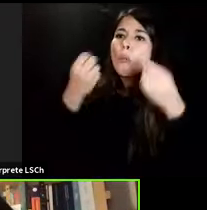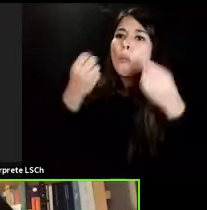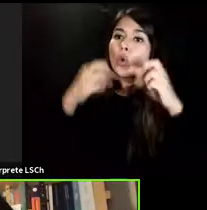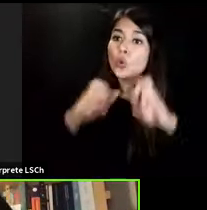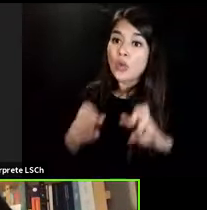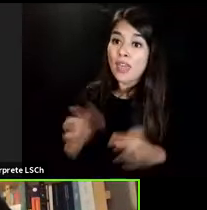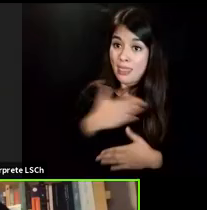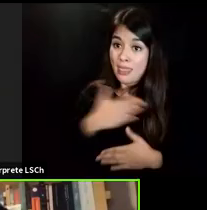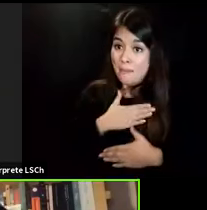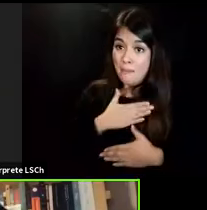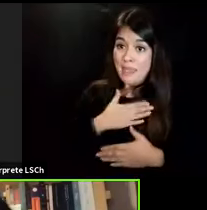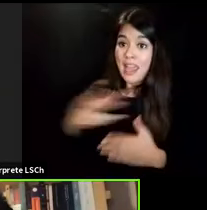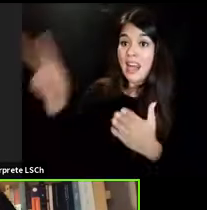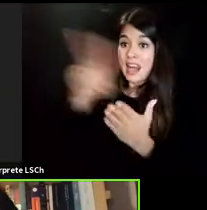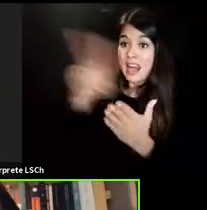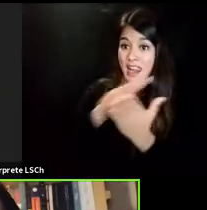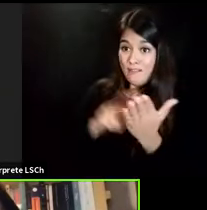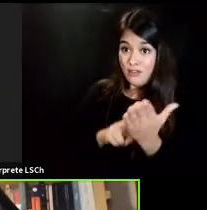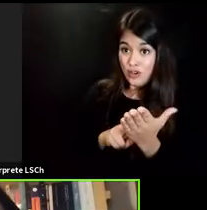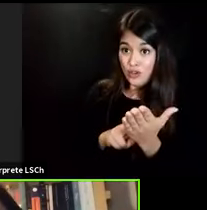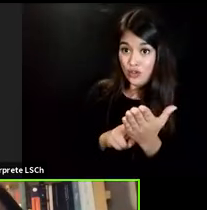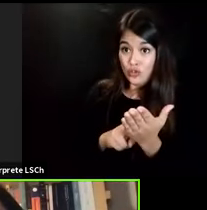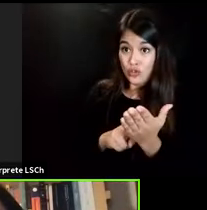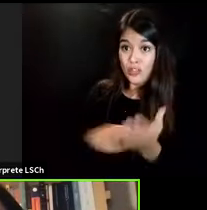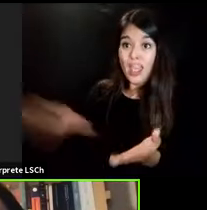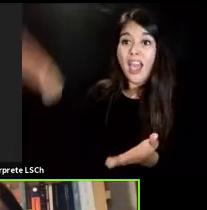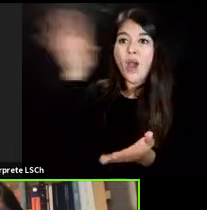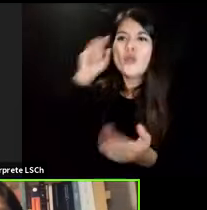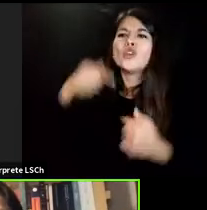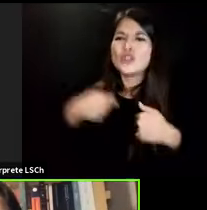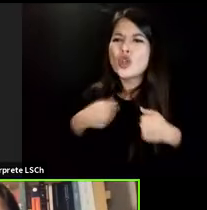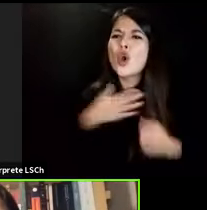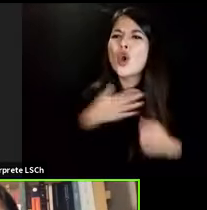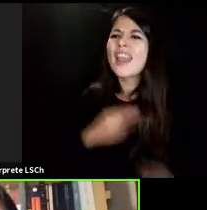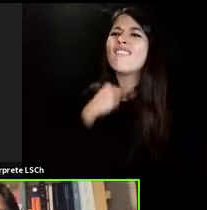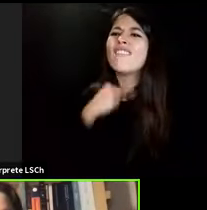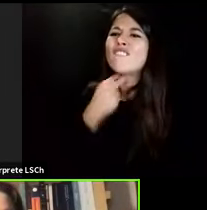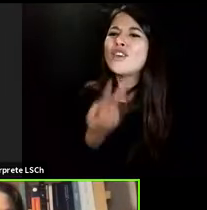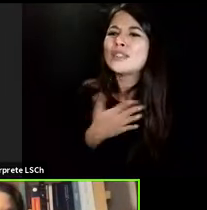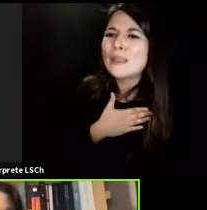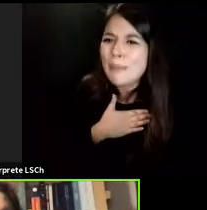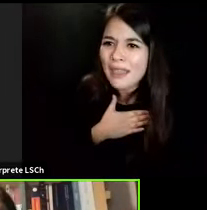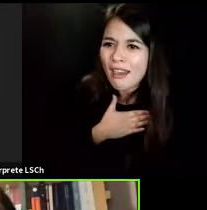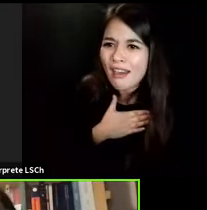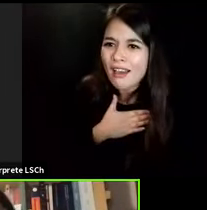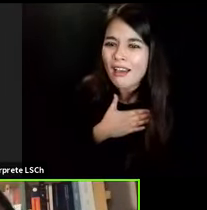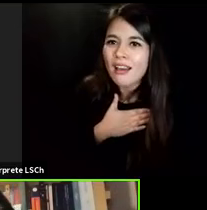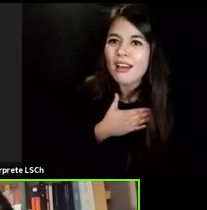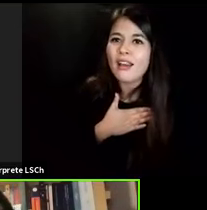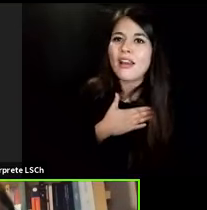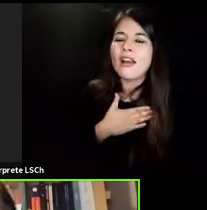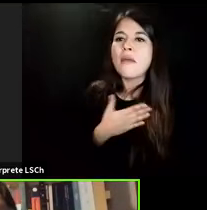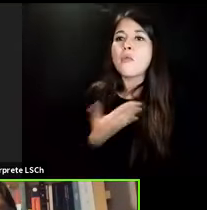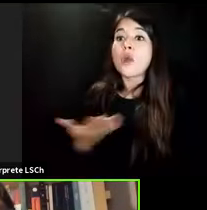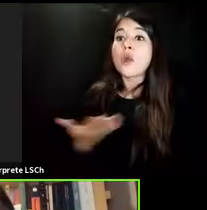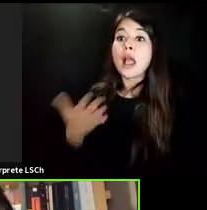de mi novela quería ser yo la persona que lo leyera también porque a mí como lectora de audiolibros me gustan mucho